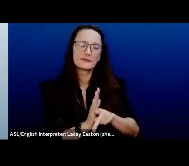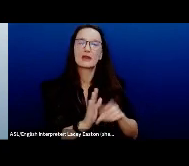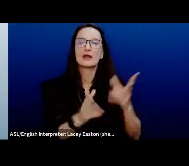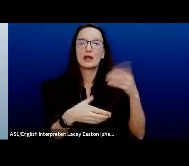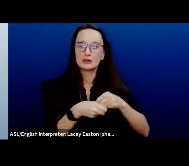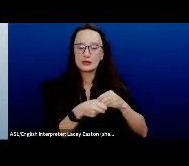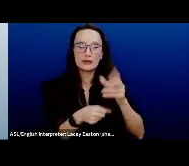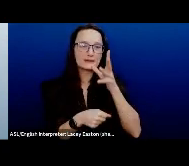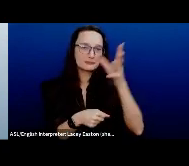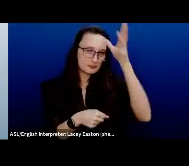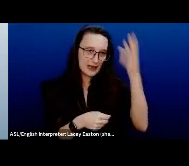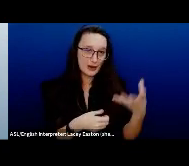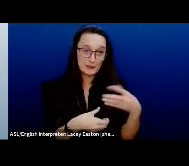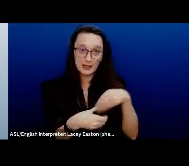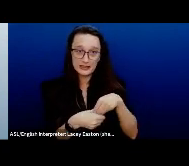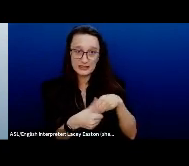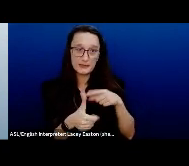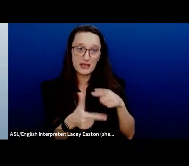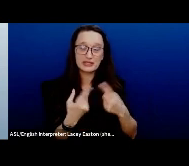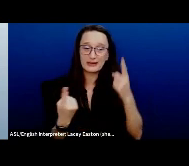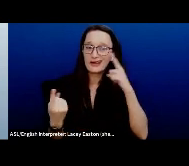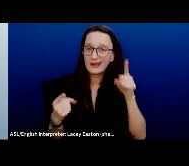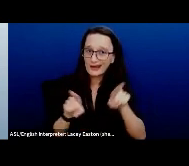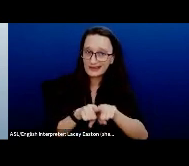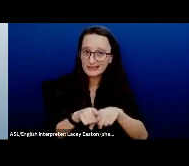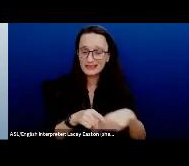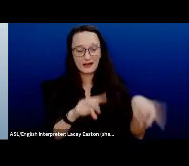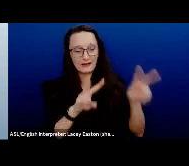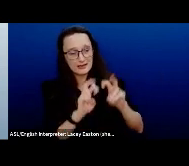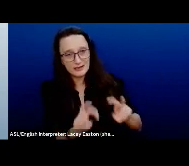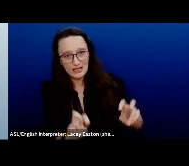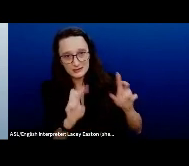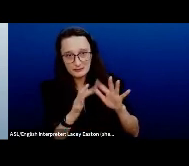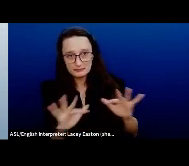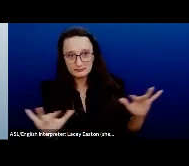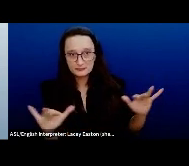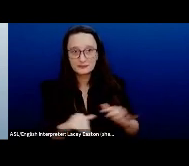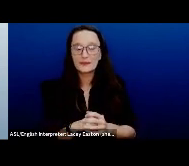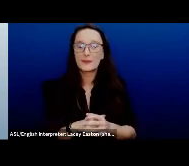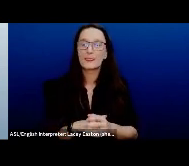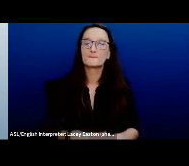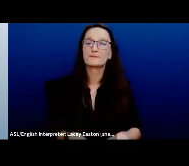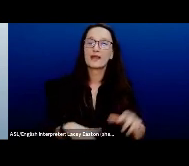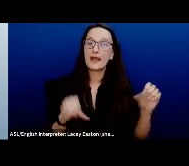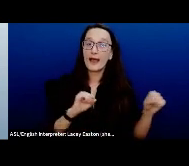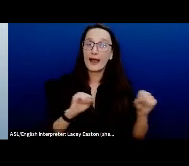la participación del padre, consentimiento, evaluación, aprender estrategias efectivas y soluciones prácticas para abordar las inquietudes clave